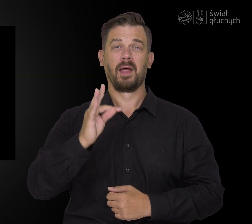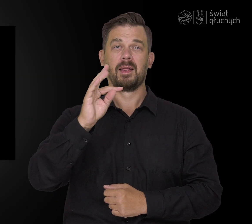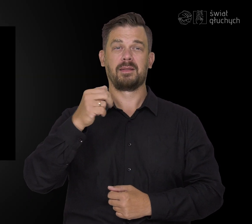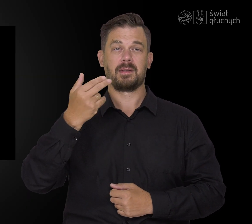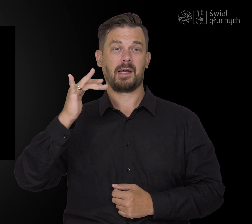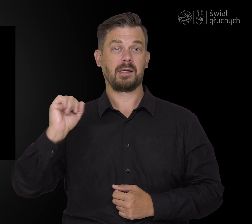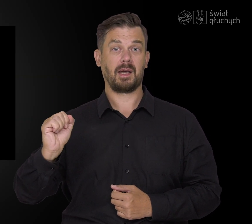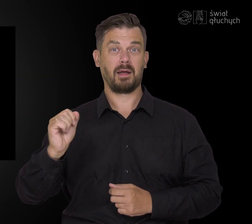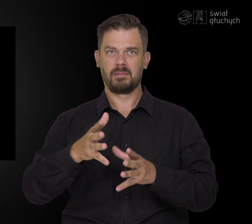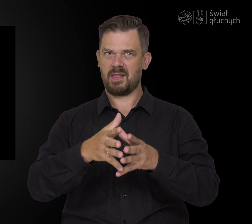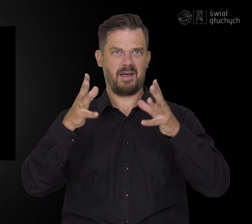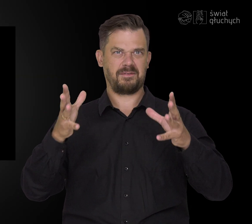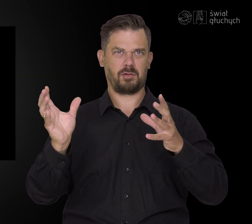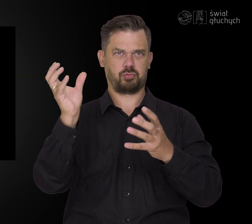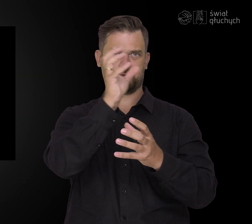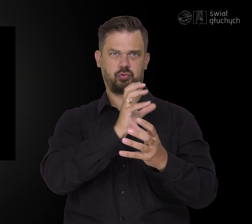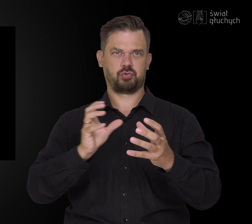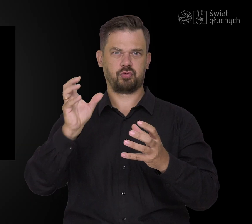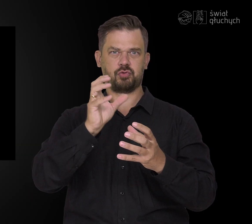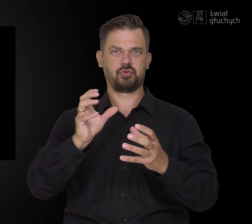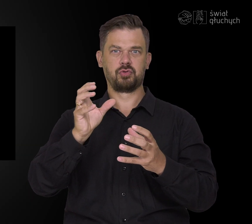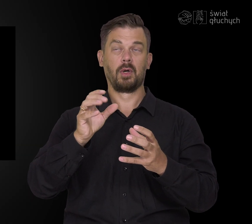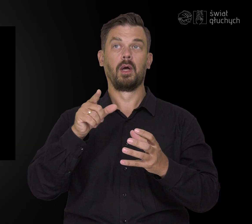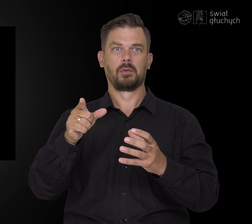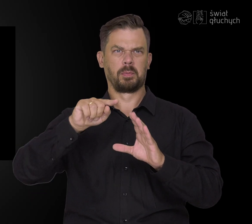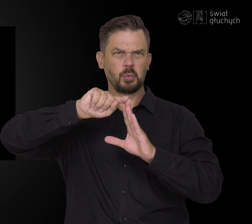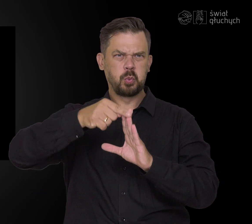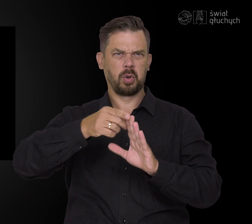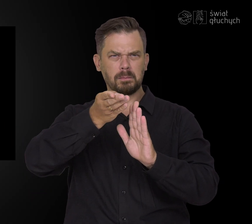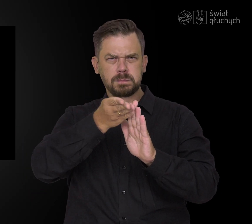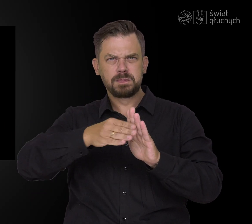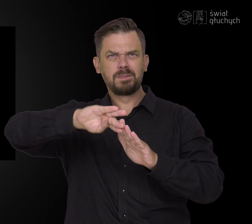Z kolei Tytania, czyli ten największy z księżyców, chwali się przepastnymi kanionami